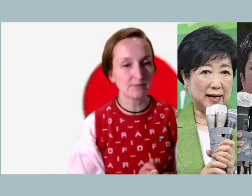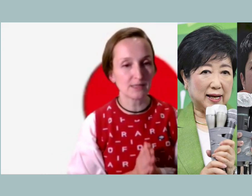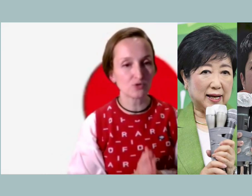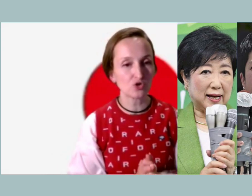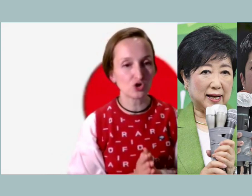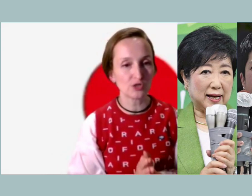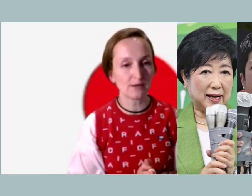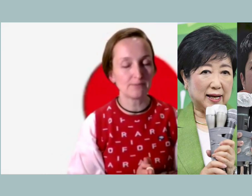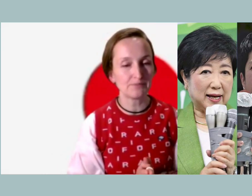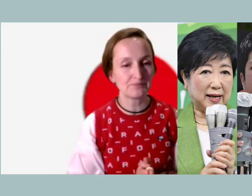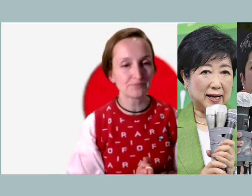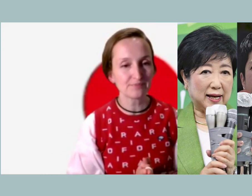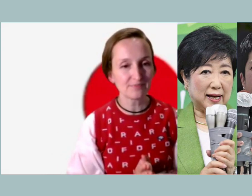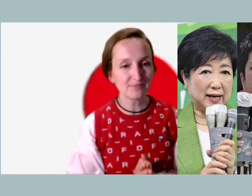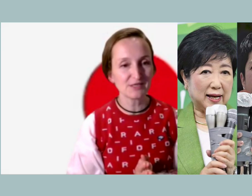İshimaru, İshimaru!